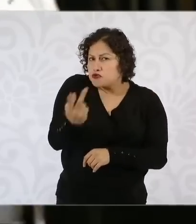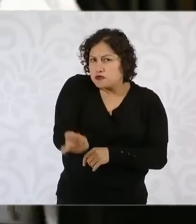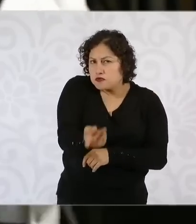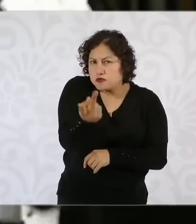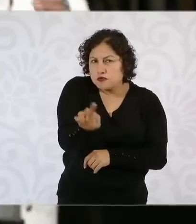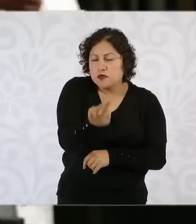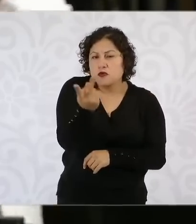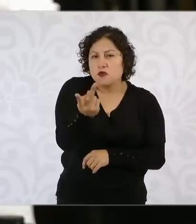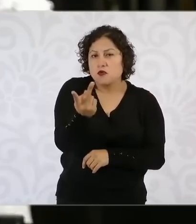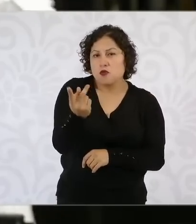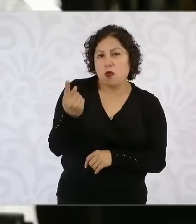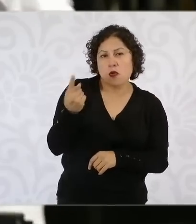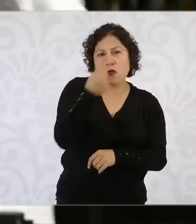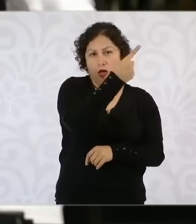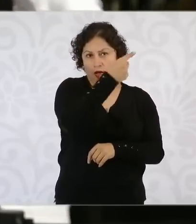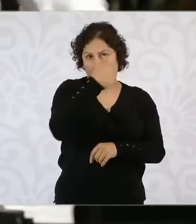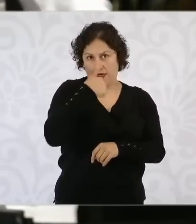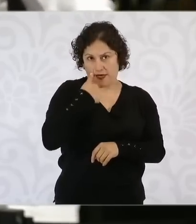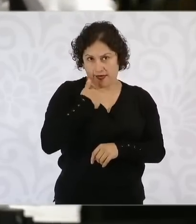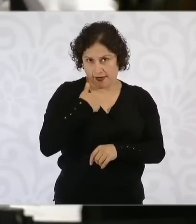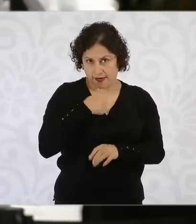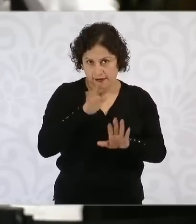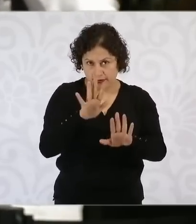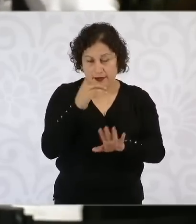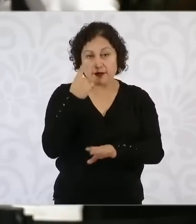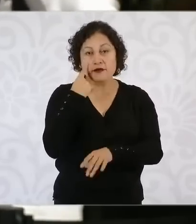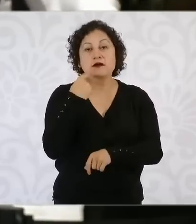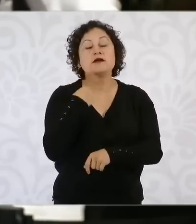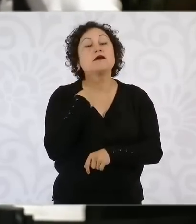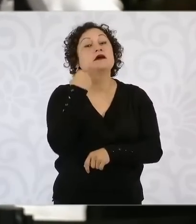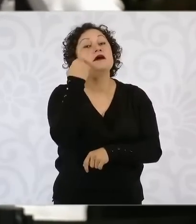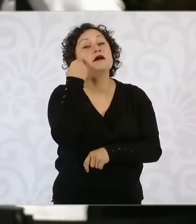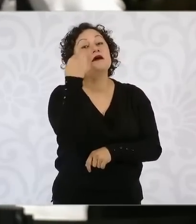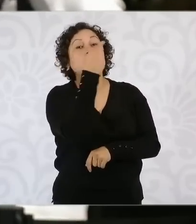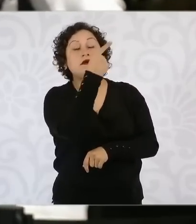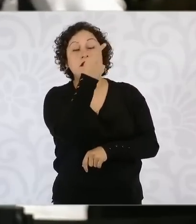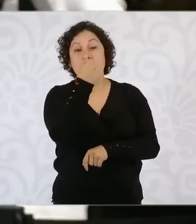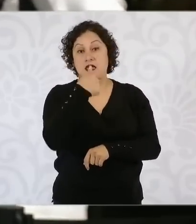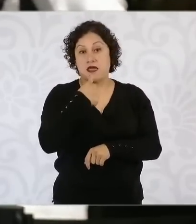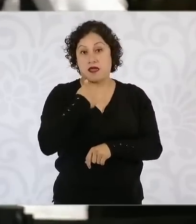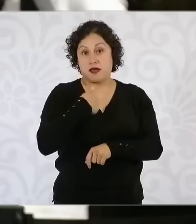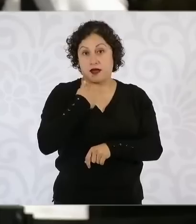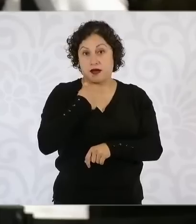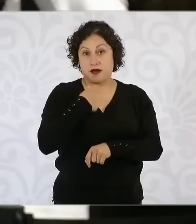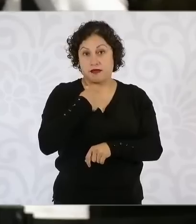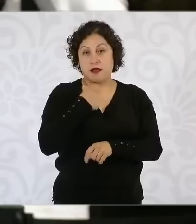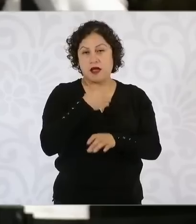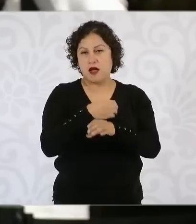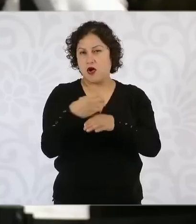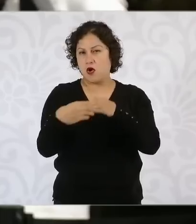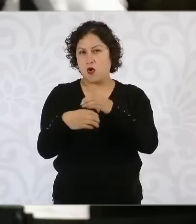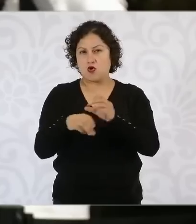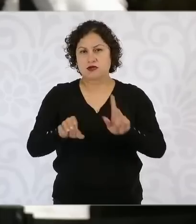en Canadá hemos visto que eh están marcados con etiquetas eh lo que está hecho en Canadá e incluso